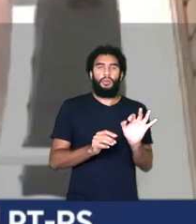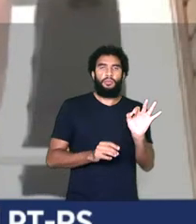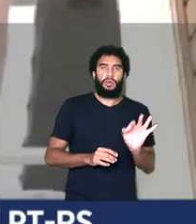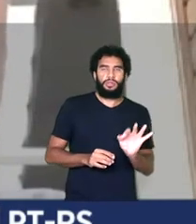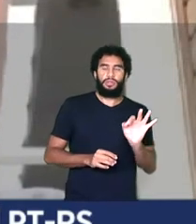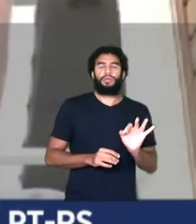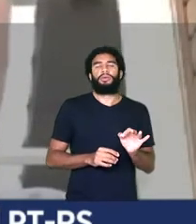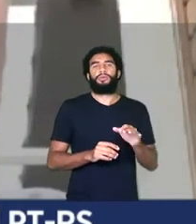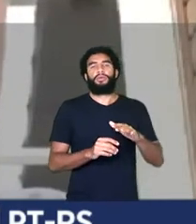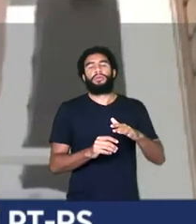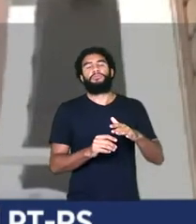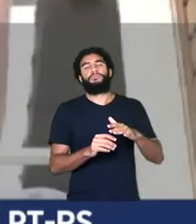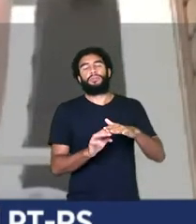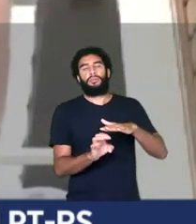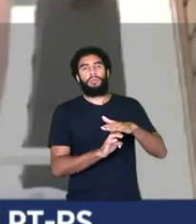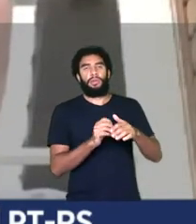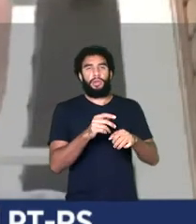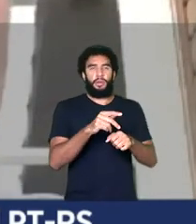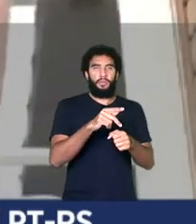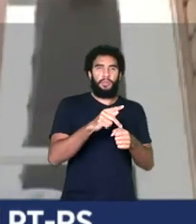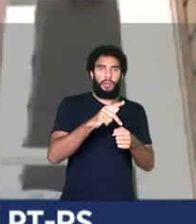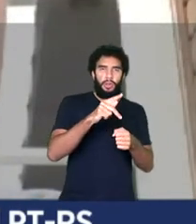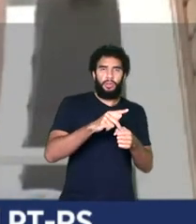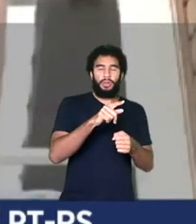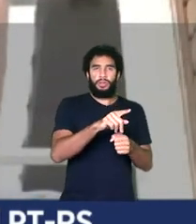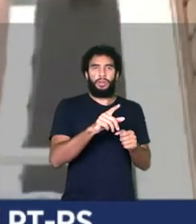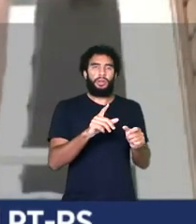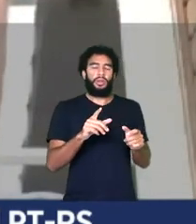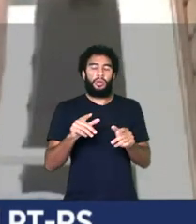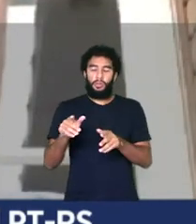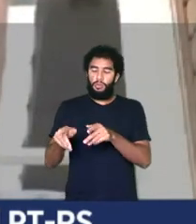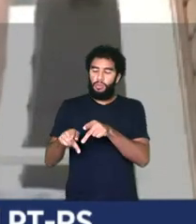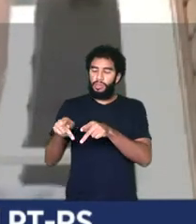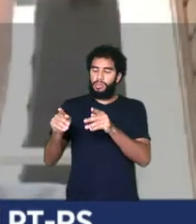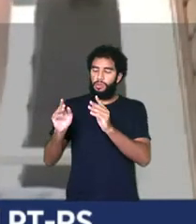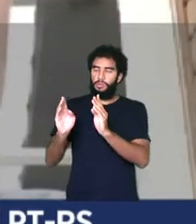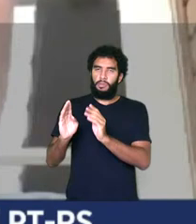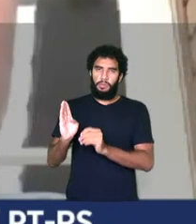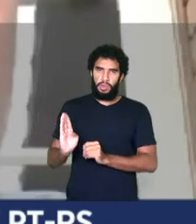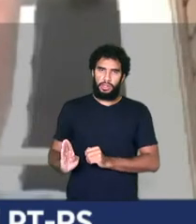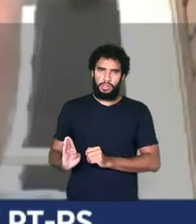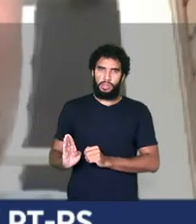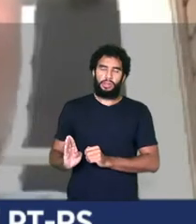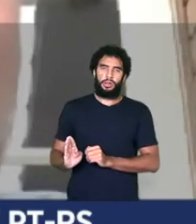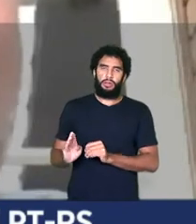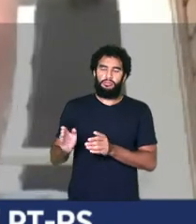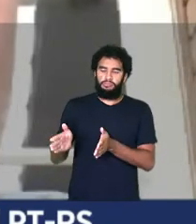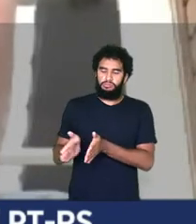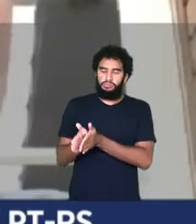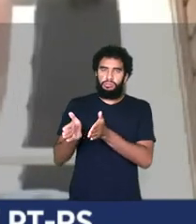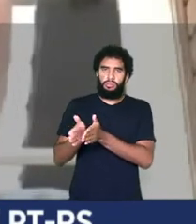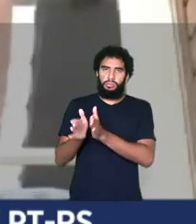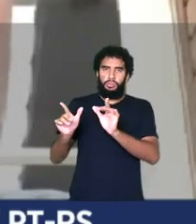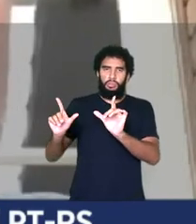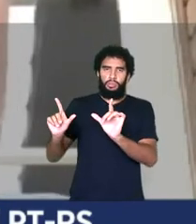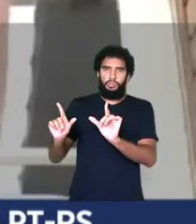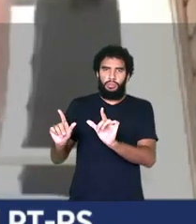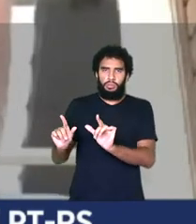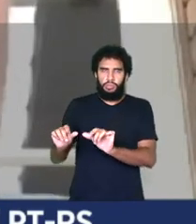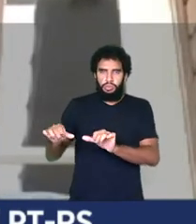PEDAÇO DA PETROBRAS, A CUSTA DE UMA ENORME EMPOBRECIMENTO DO POVO BRASILEIRO. VEJAM, DEPUTADO JOSÉRICARDO,